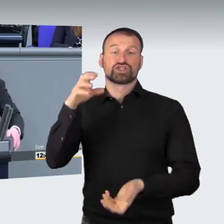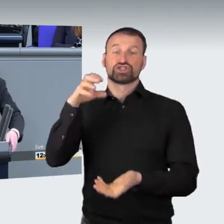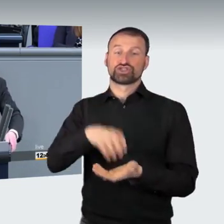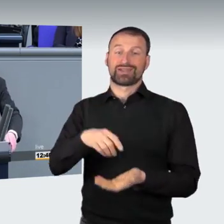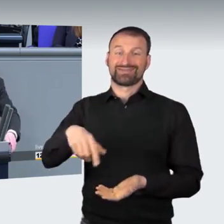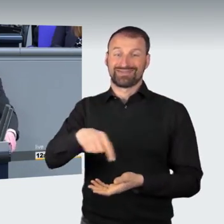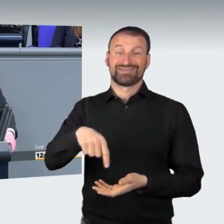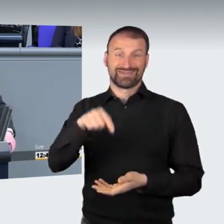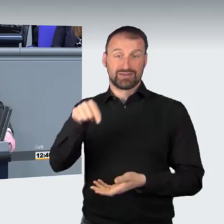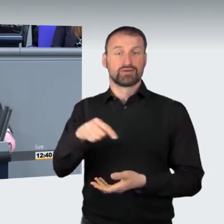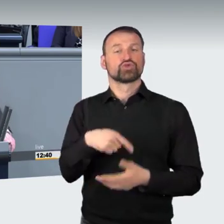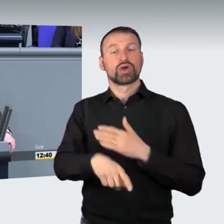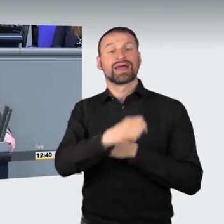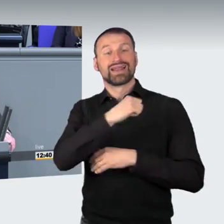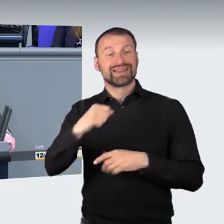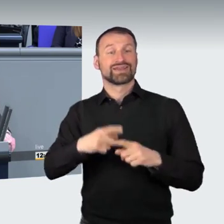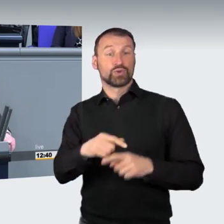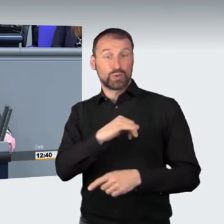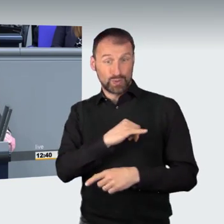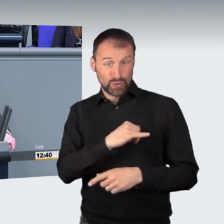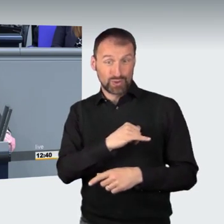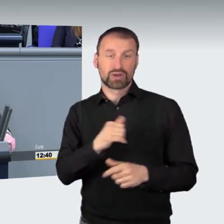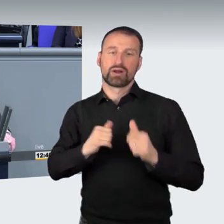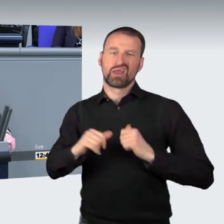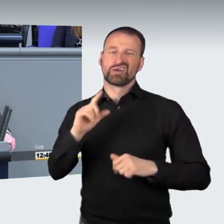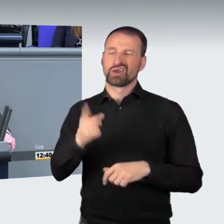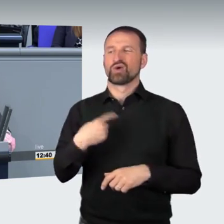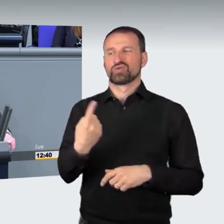hätten auf der Elisabethaue in Pankow gebaut werden können,